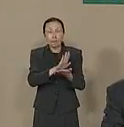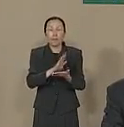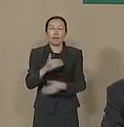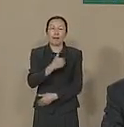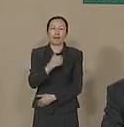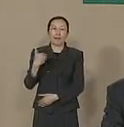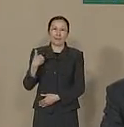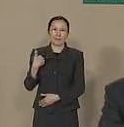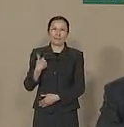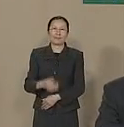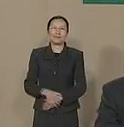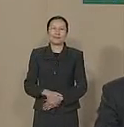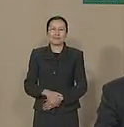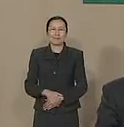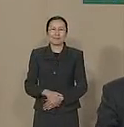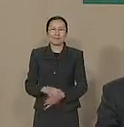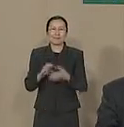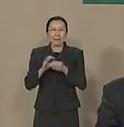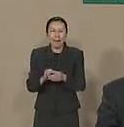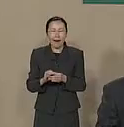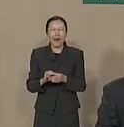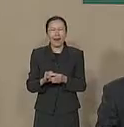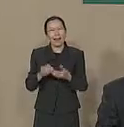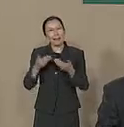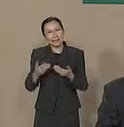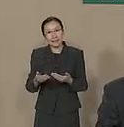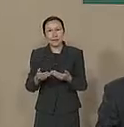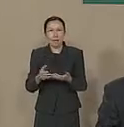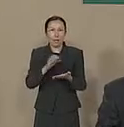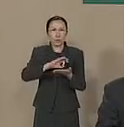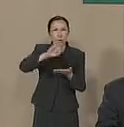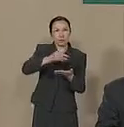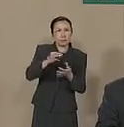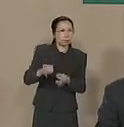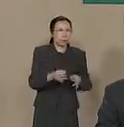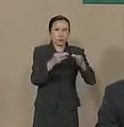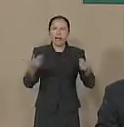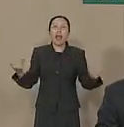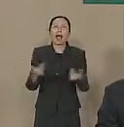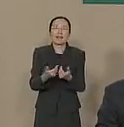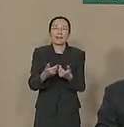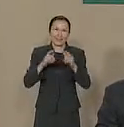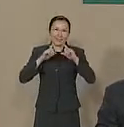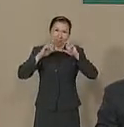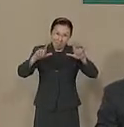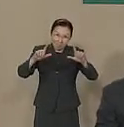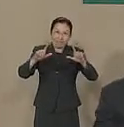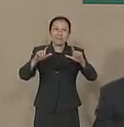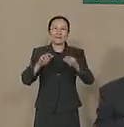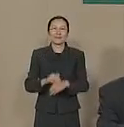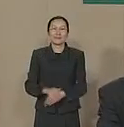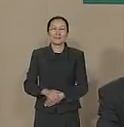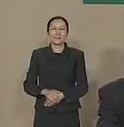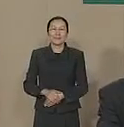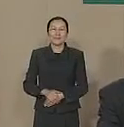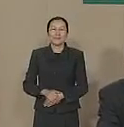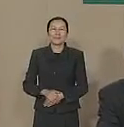つくれます ですから どうか安心して 消費税増税 反対の声を 上げましょう